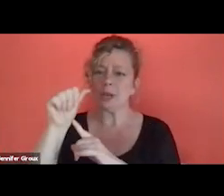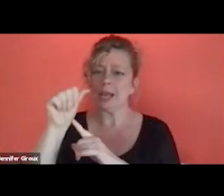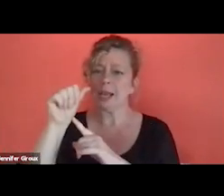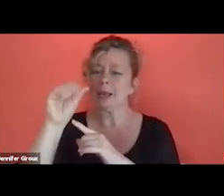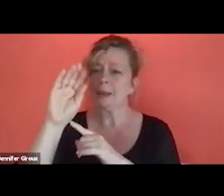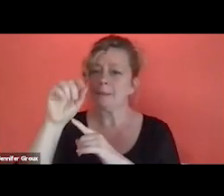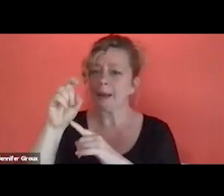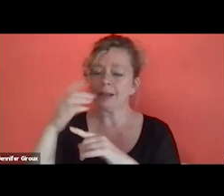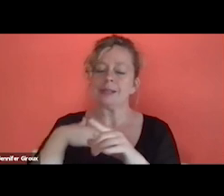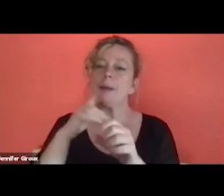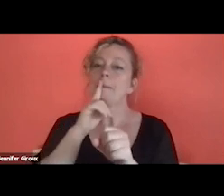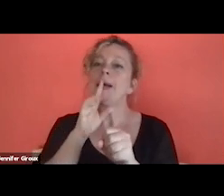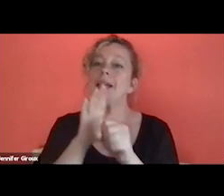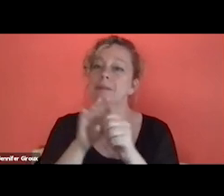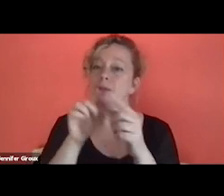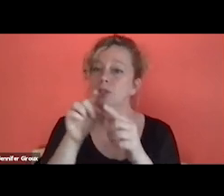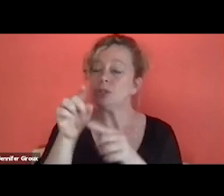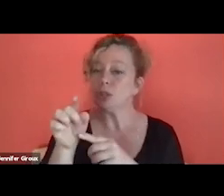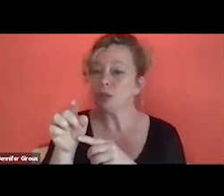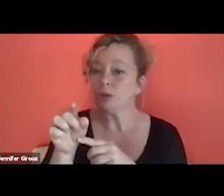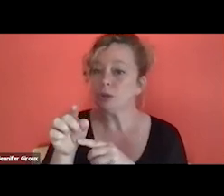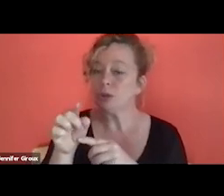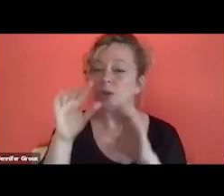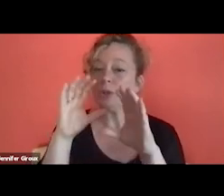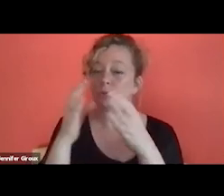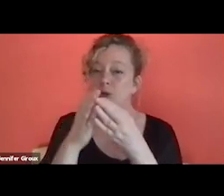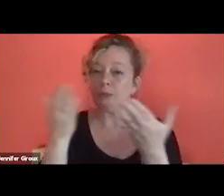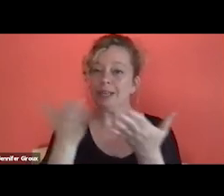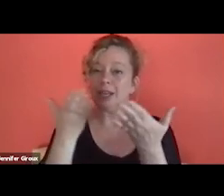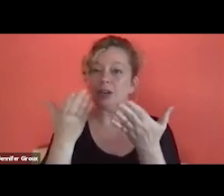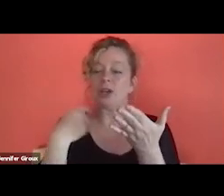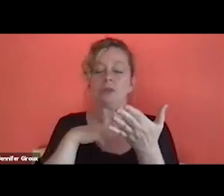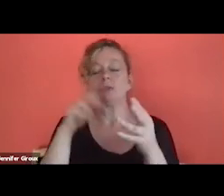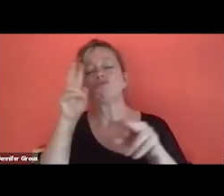Mi compromiso con ustedes, el grupo aquí, es que vamos a echarles un vistazo.